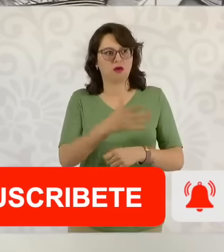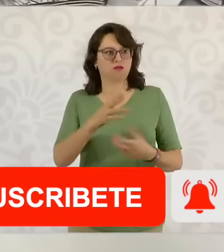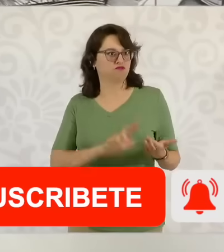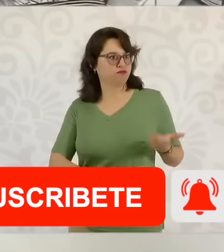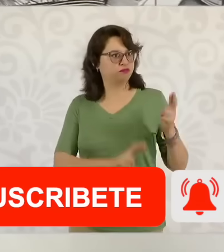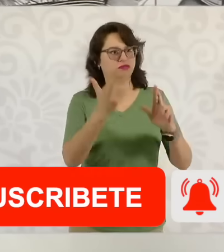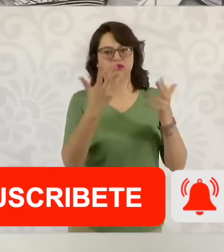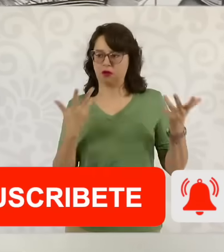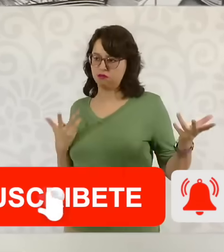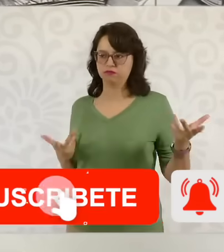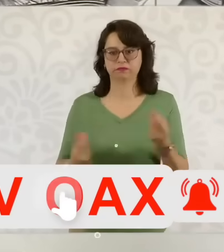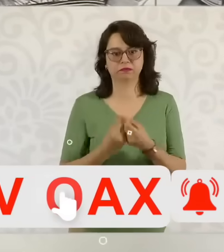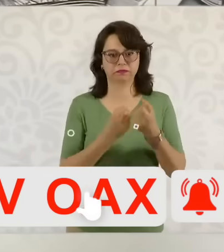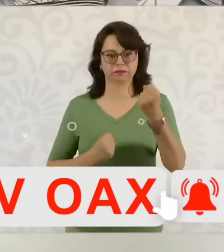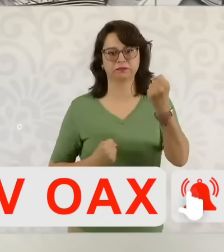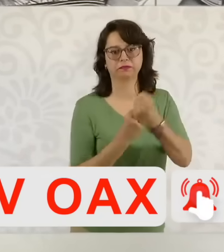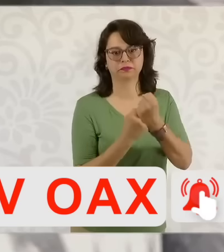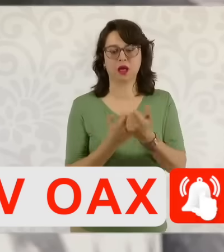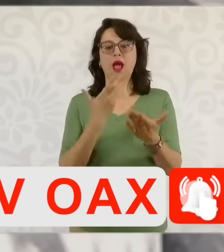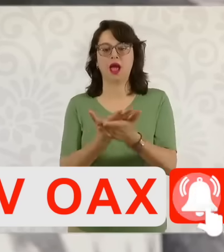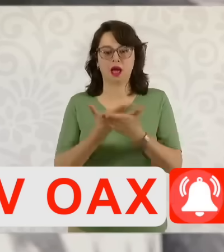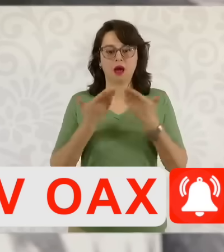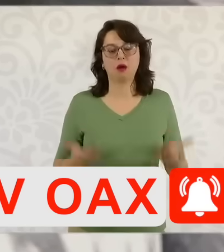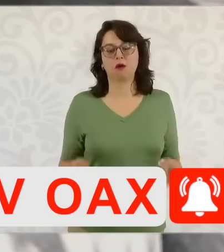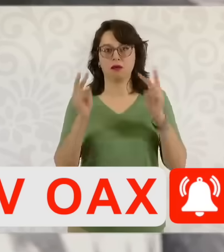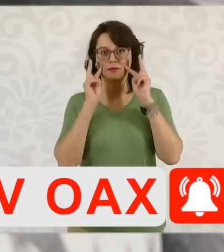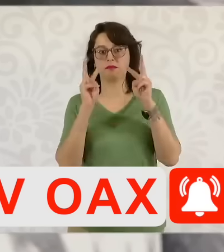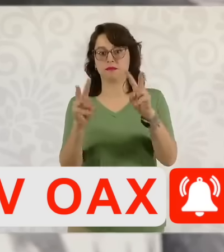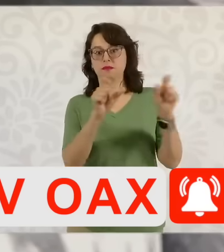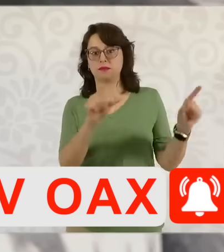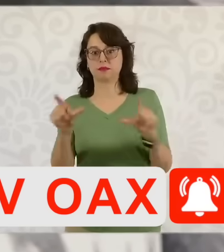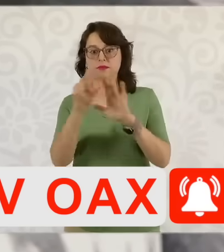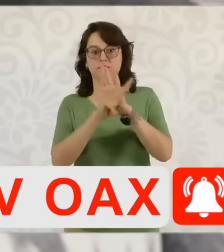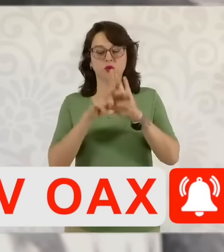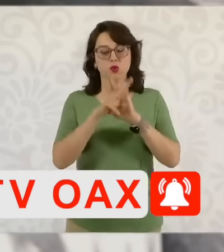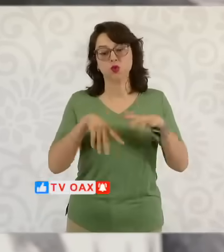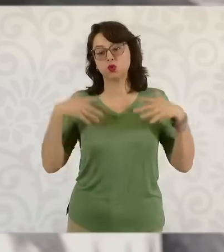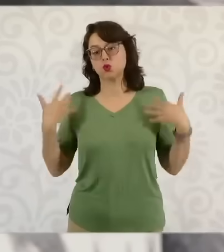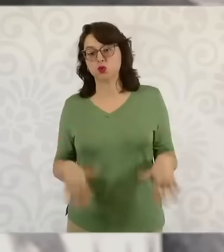ustedes verán a continuación sus aportaciones al movimiento maderista no fueron menores y su